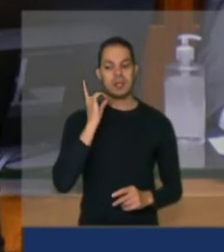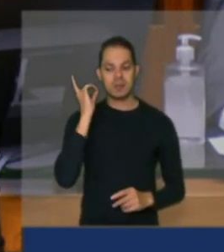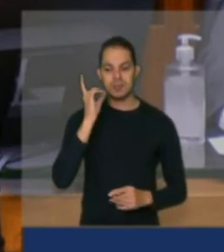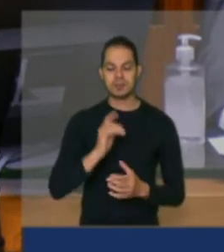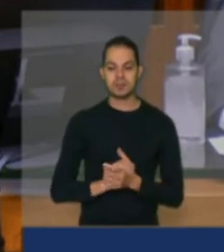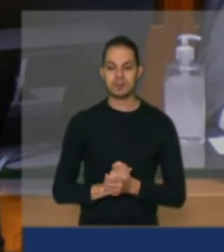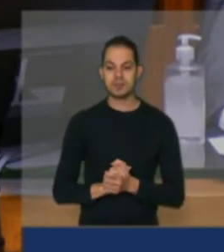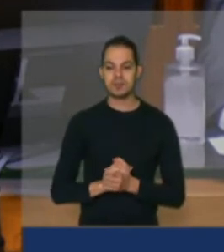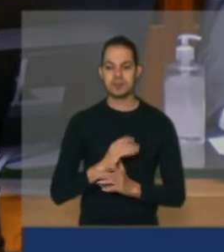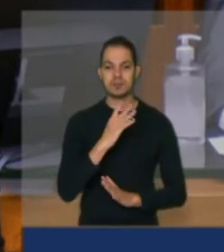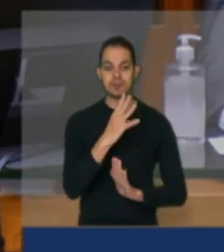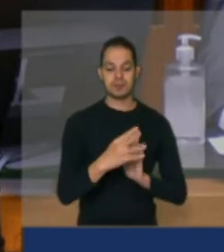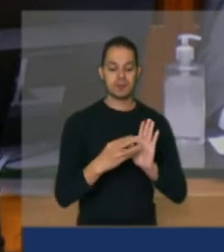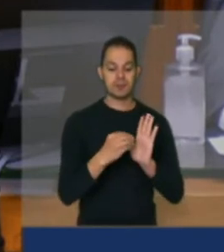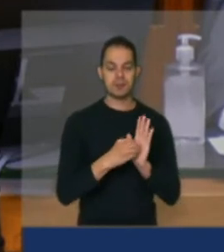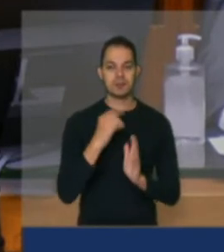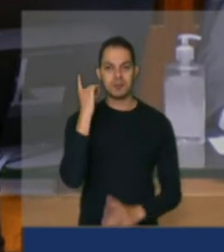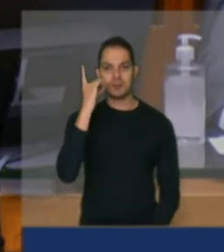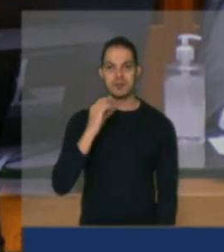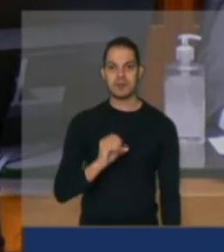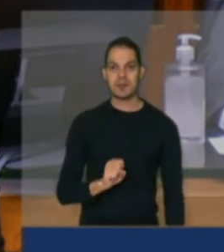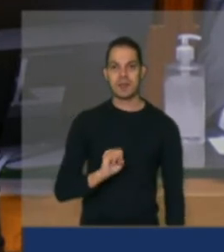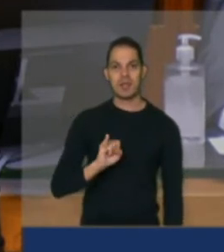AMAZONAS DEPUTADO SIDNEI LEITE ATENDENDO AO PEDIDO DE V.EXA., SERÁ DIVULGADO EM TODOS OS ÓRGÃOS DE COMUNICAÇÃO